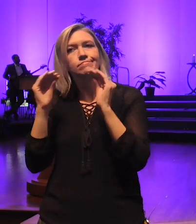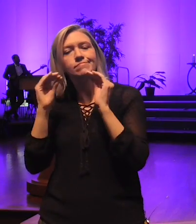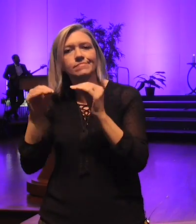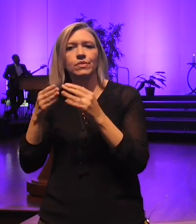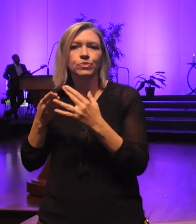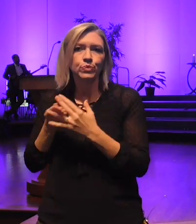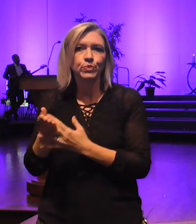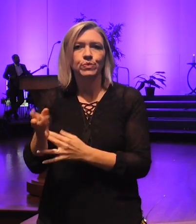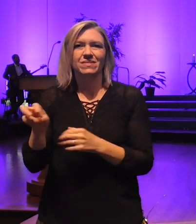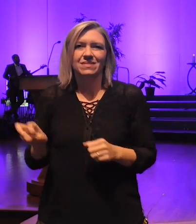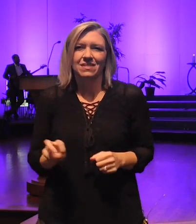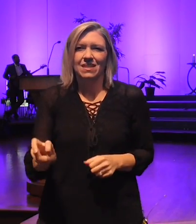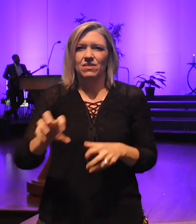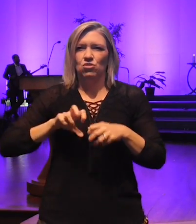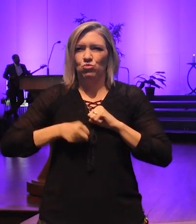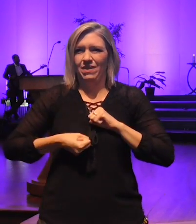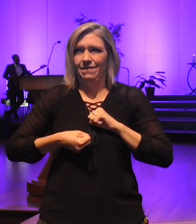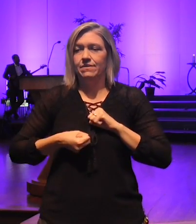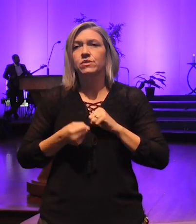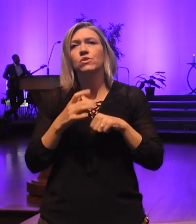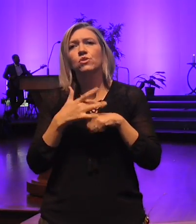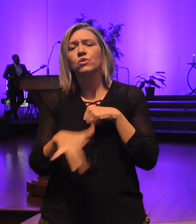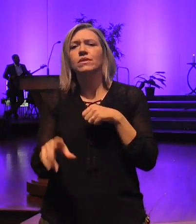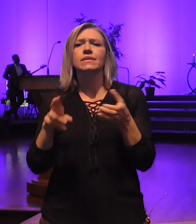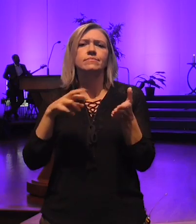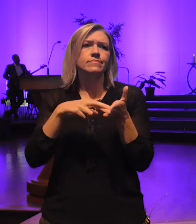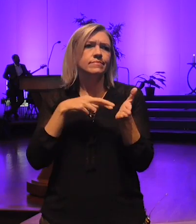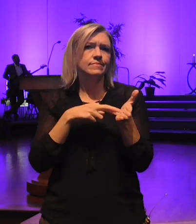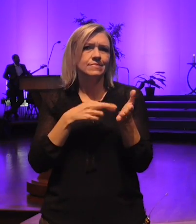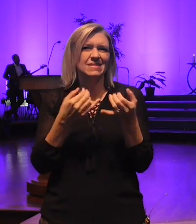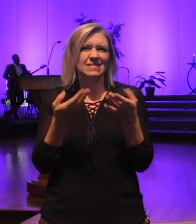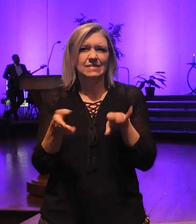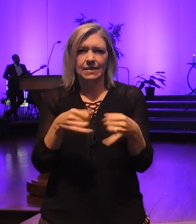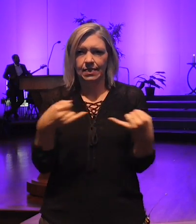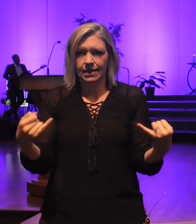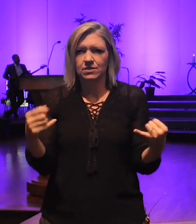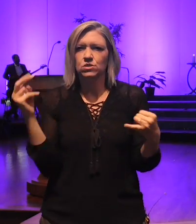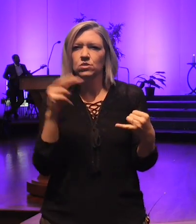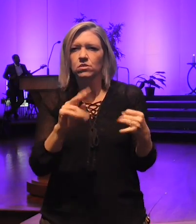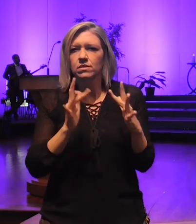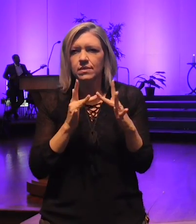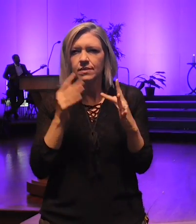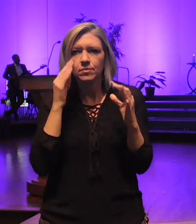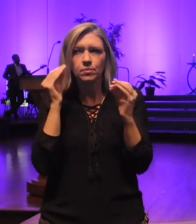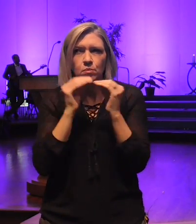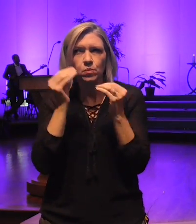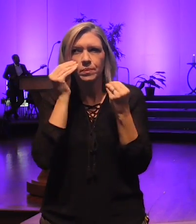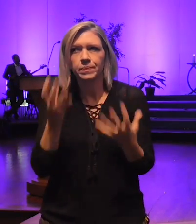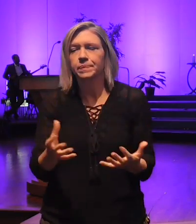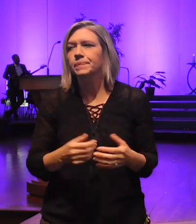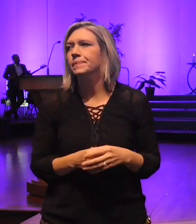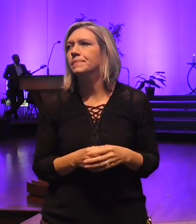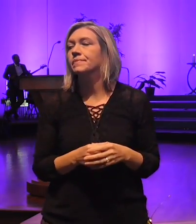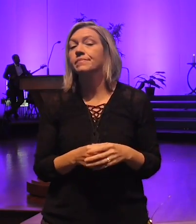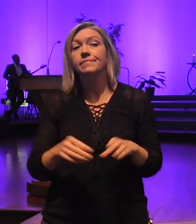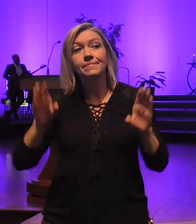algunas fechas límite de inscripción anticipada, así que consulte nuestra clase. página para más detalles Hola a todos, estamos